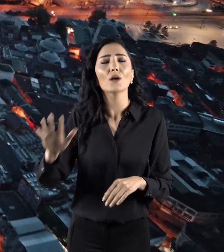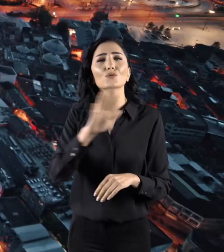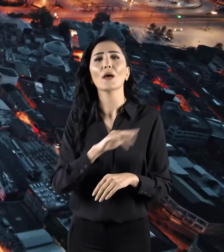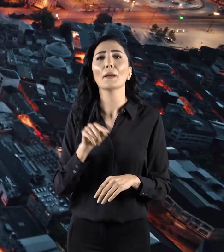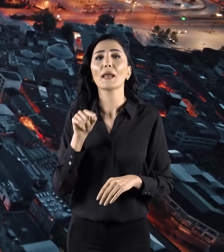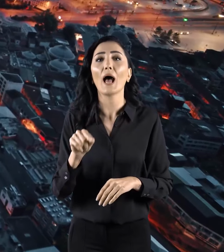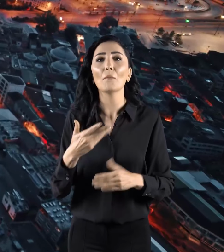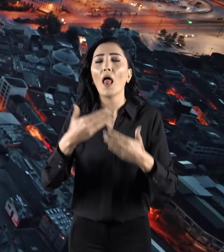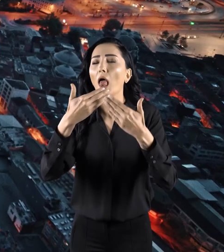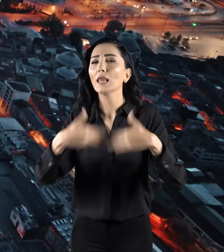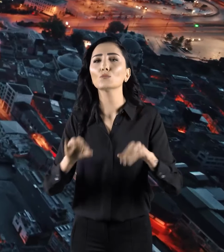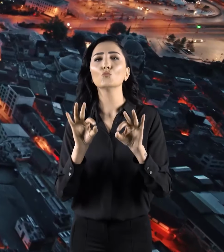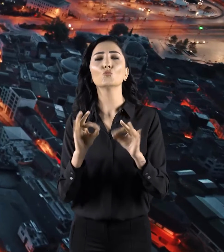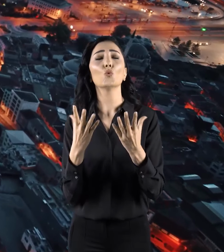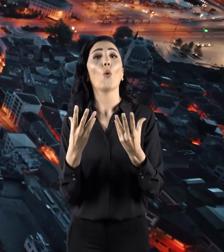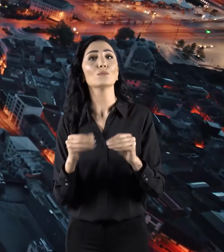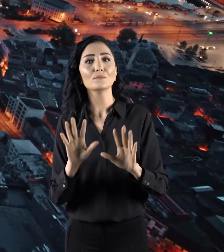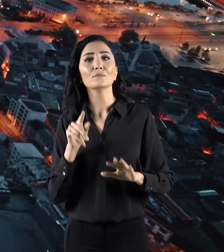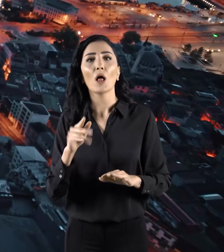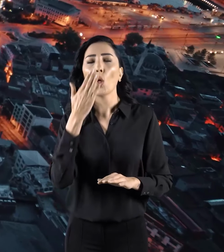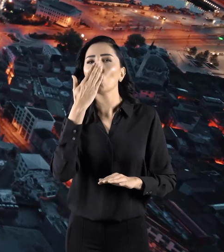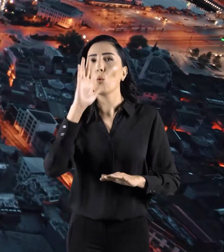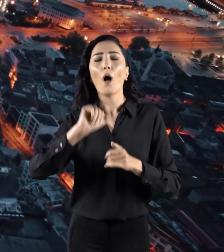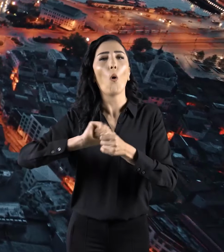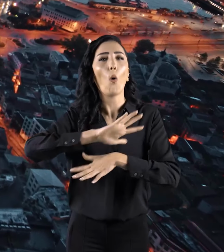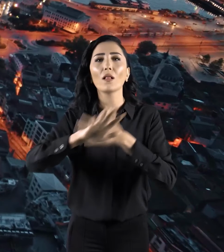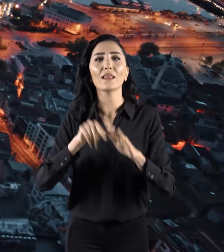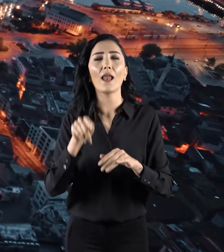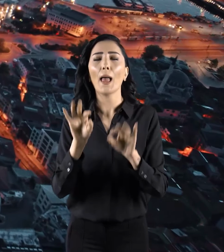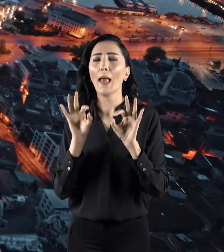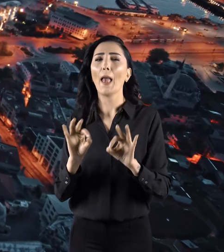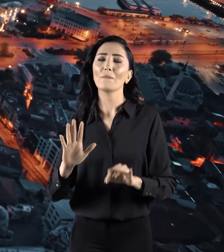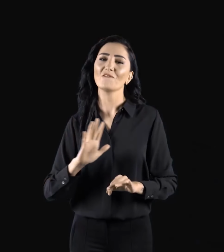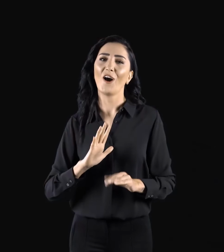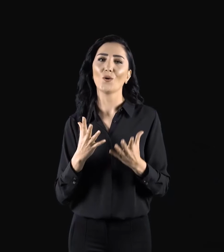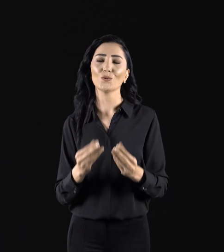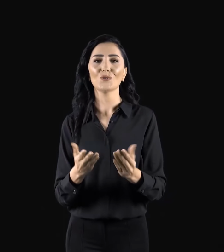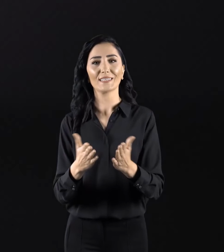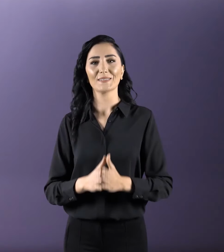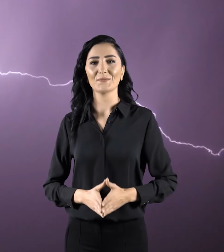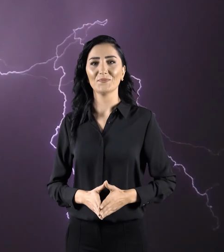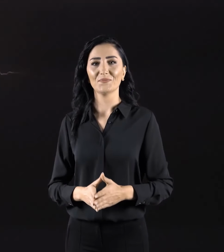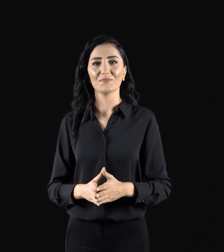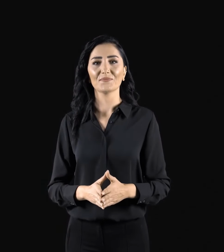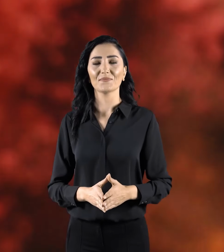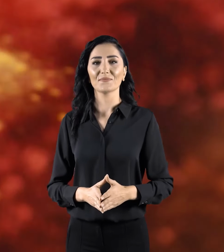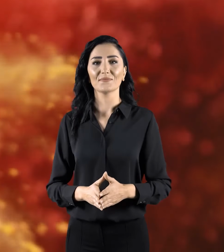tüm imkanlarımıza rağmen engellememizin mümkün olmadığı doğal afetler, daima var olacaklar.